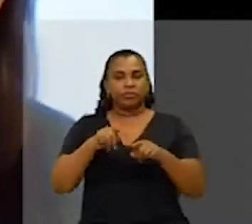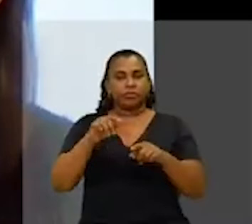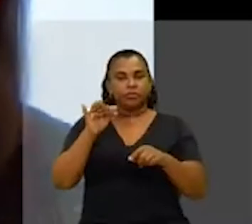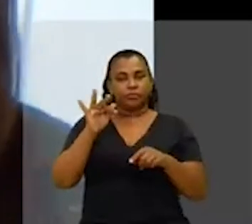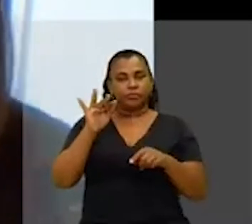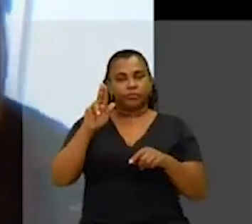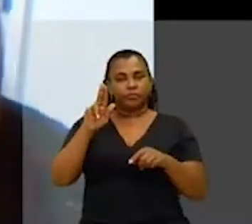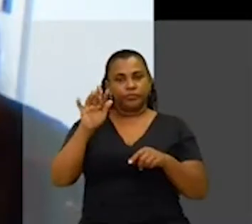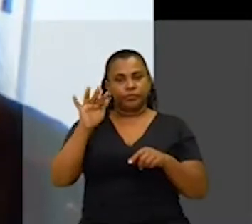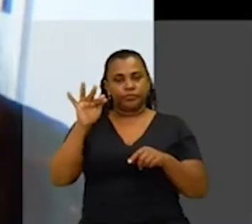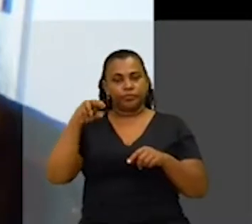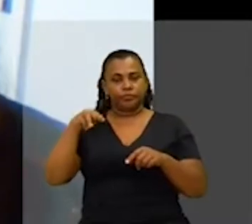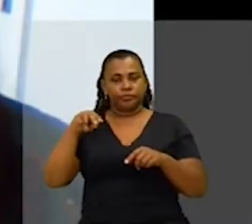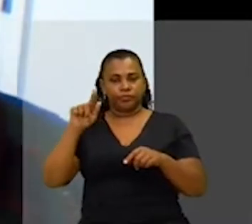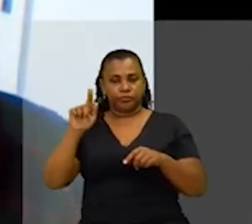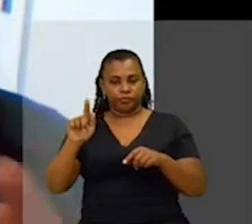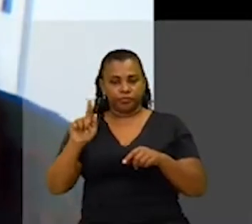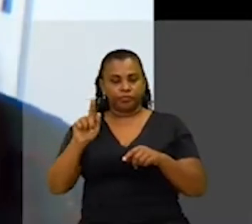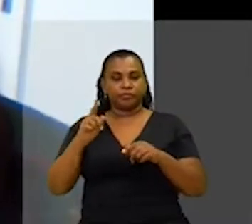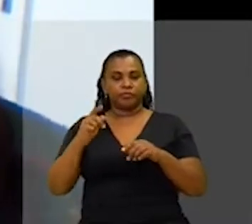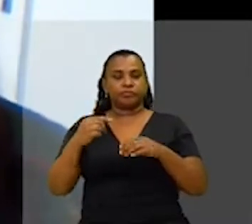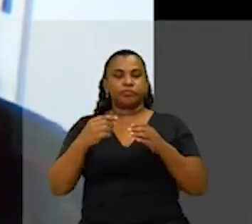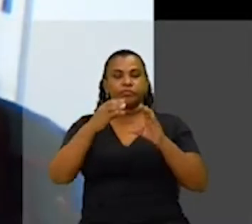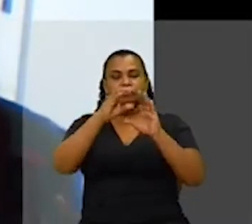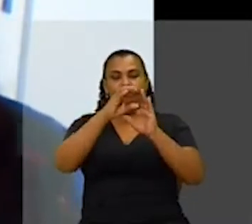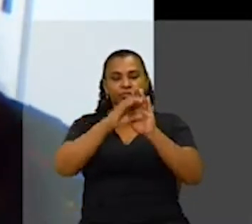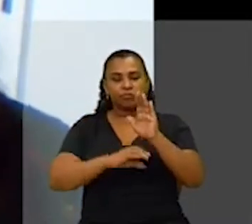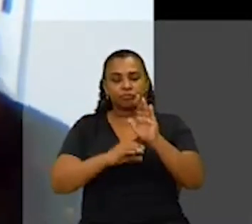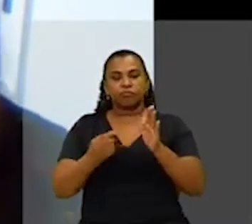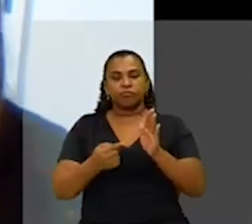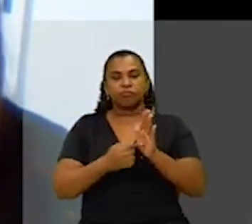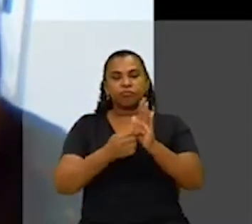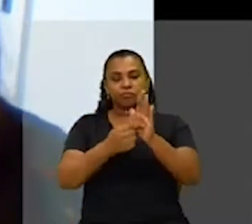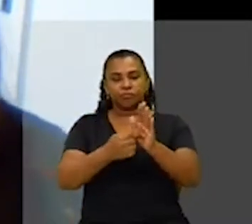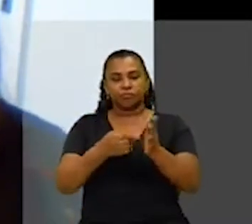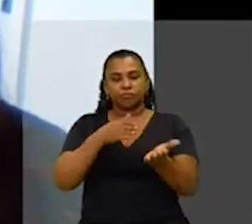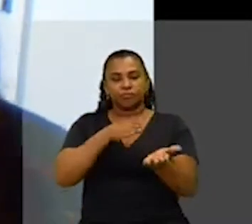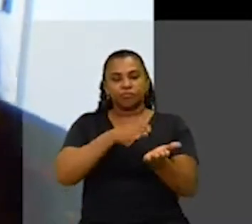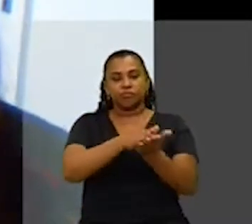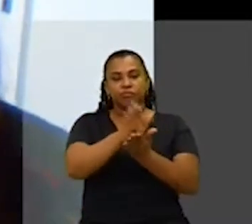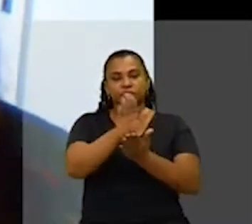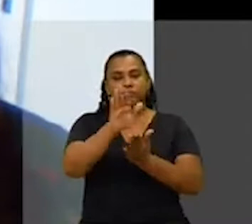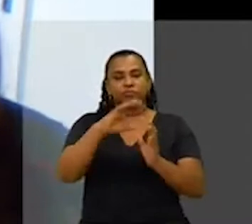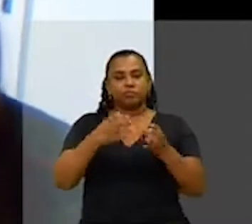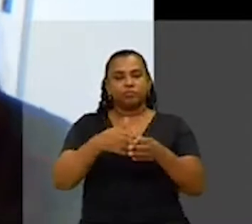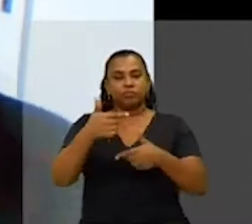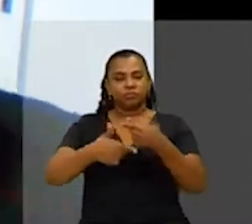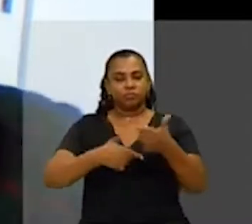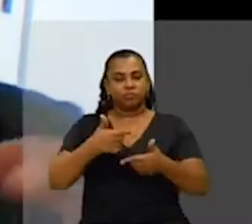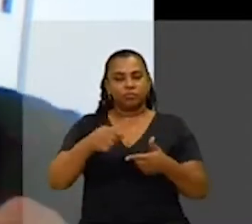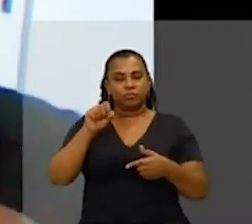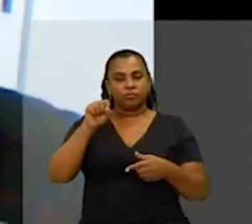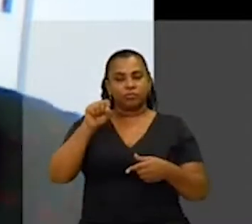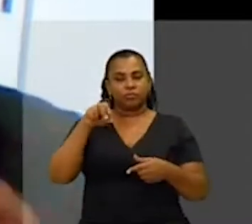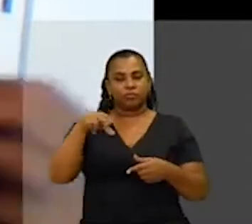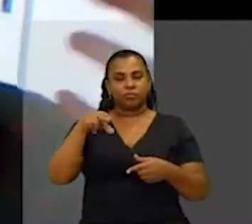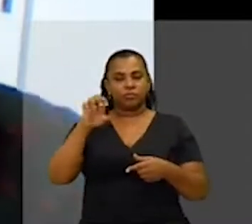capítulo que foi encaminhado para publicação pelo grupo de trabalho do SMS esse ano um relatório e